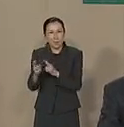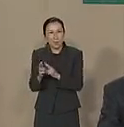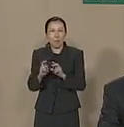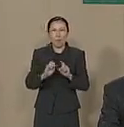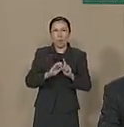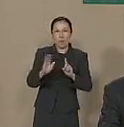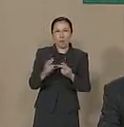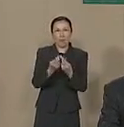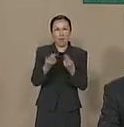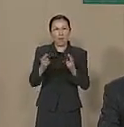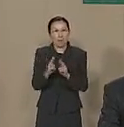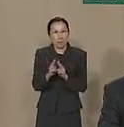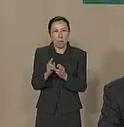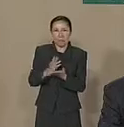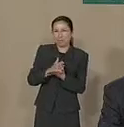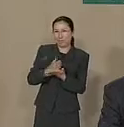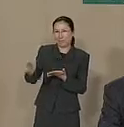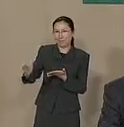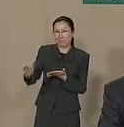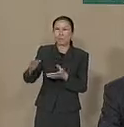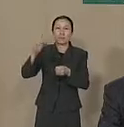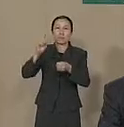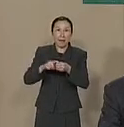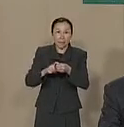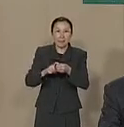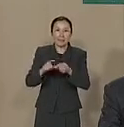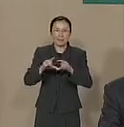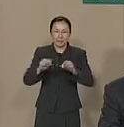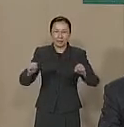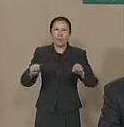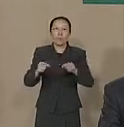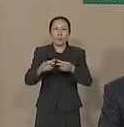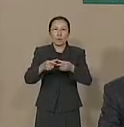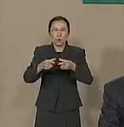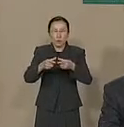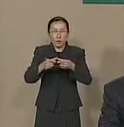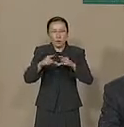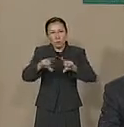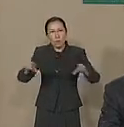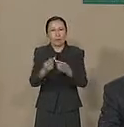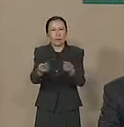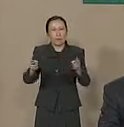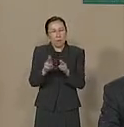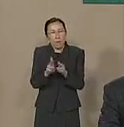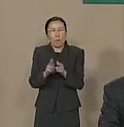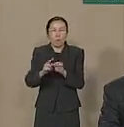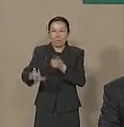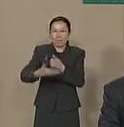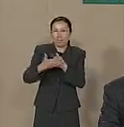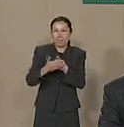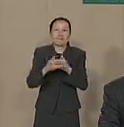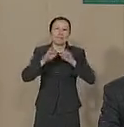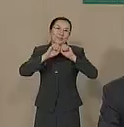そのために自公政権と 真正面から対決してきた 日本共産党を伸ばしてくださいと 訴えています